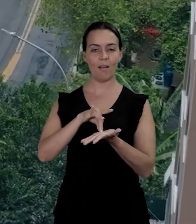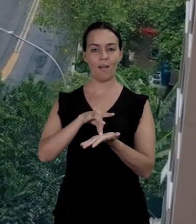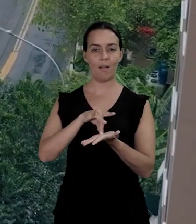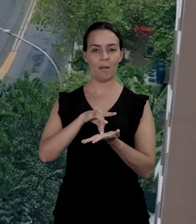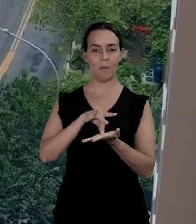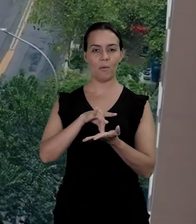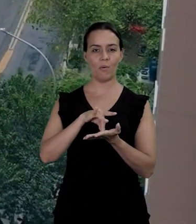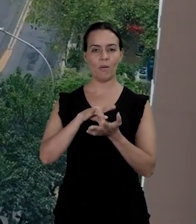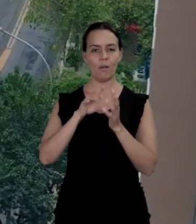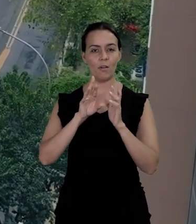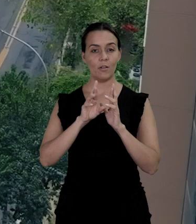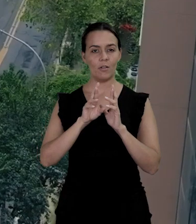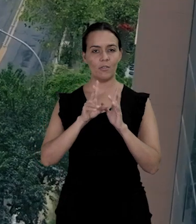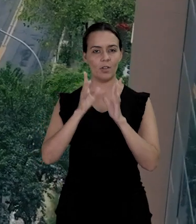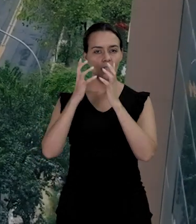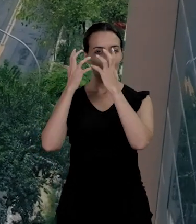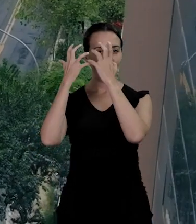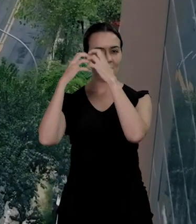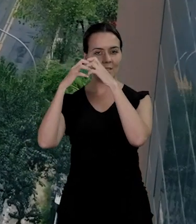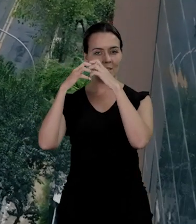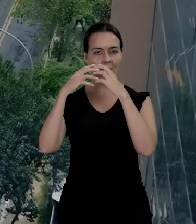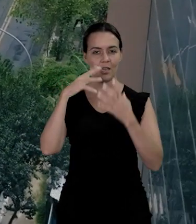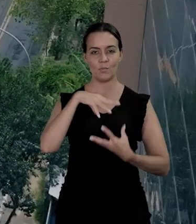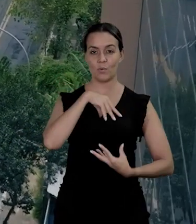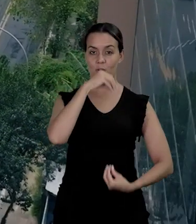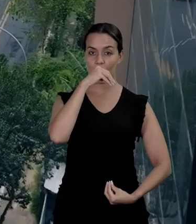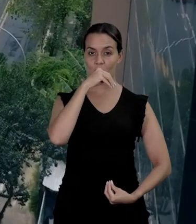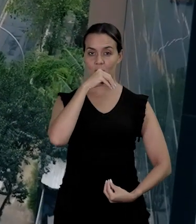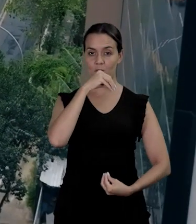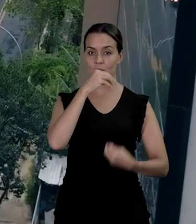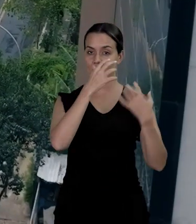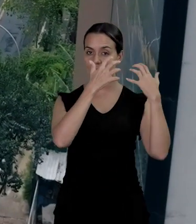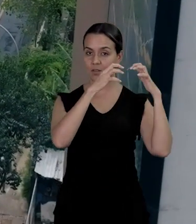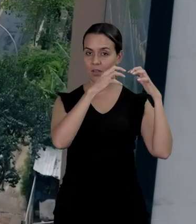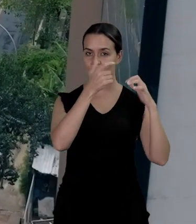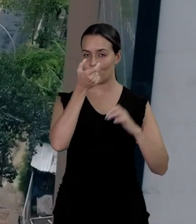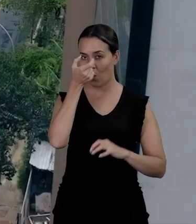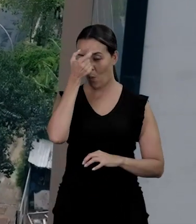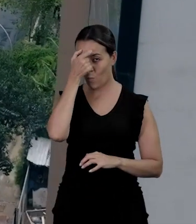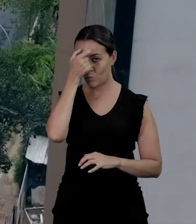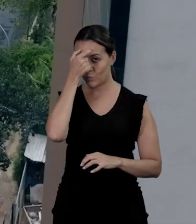cérebro e consciência. Essas duas atitudes estão presentes